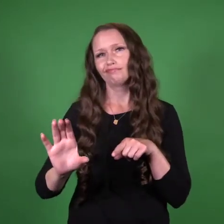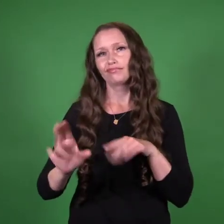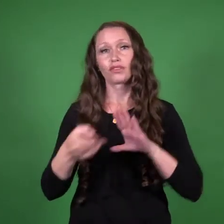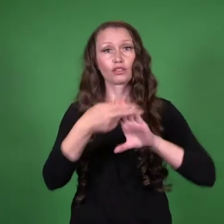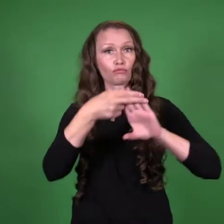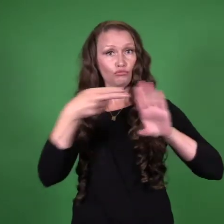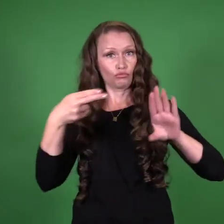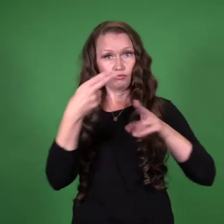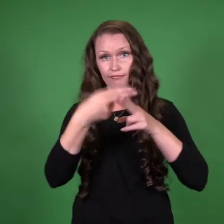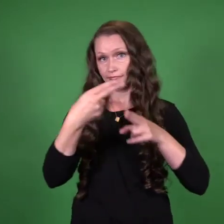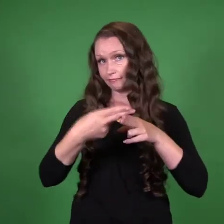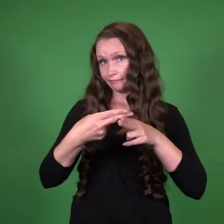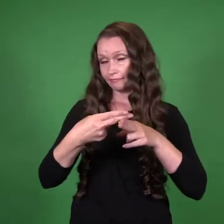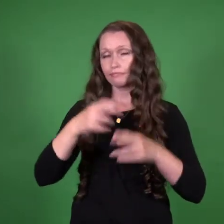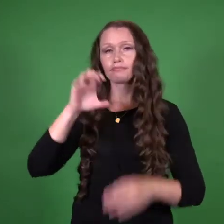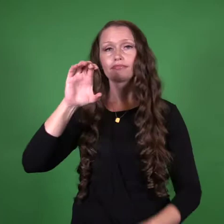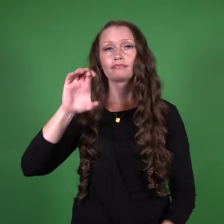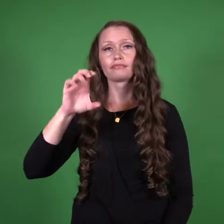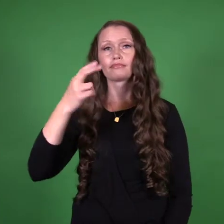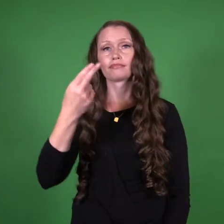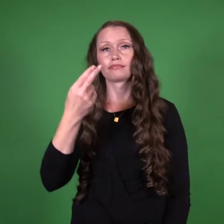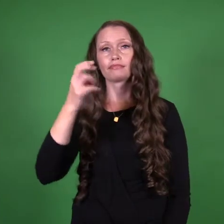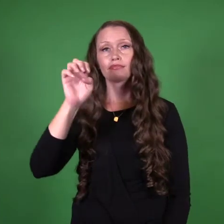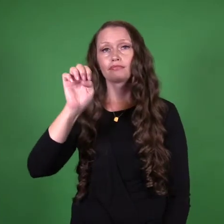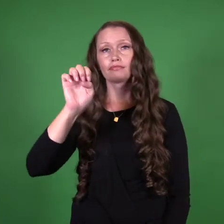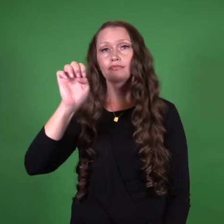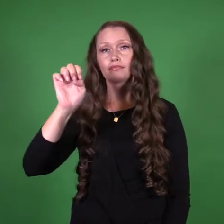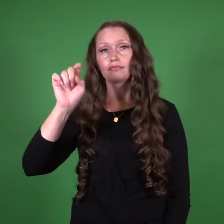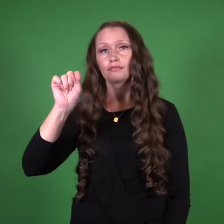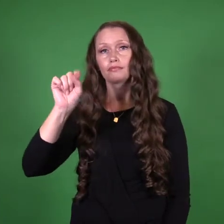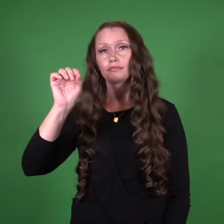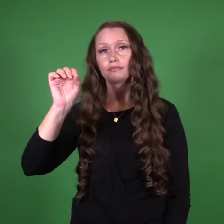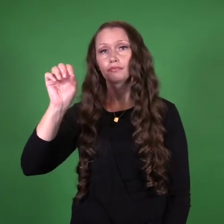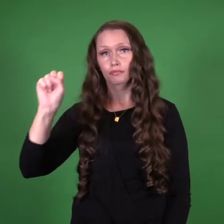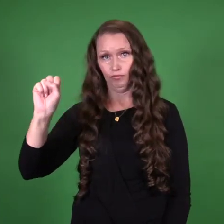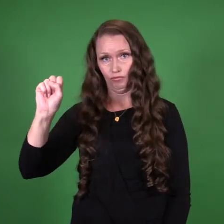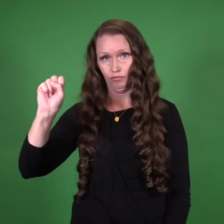Brand name: Cheetos